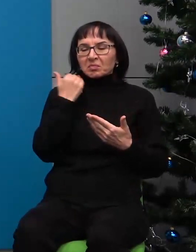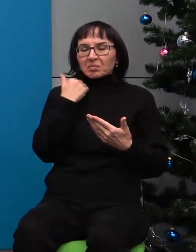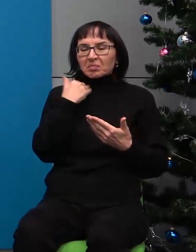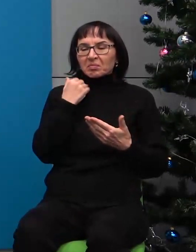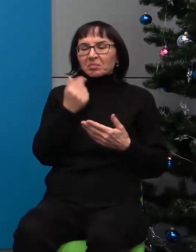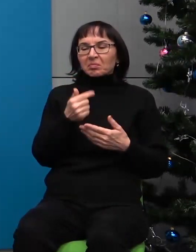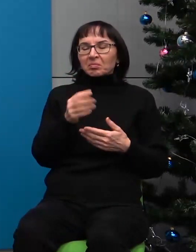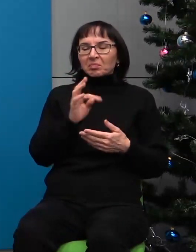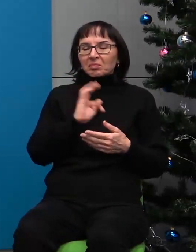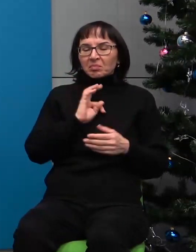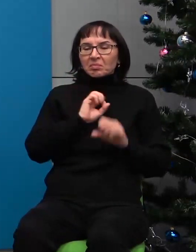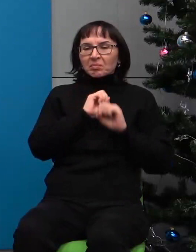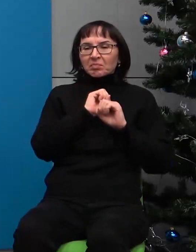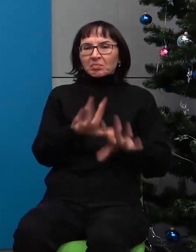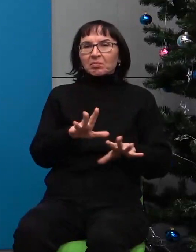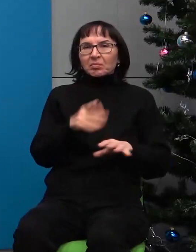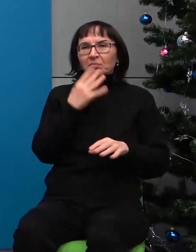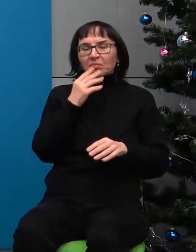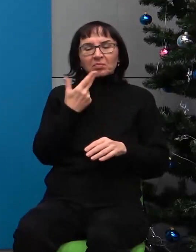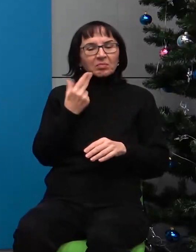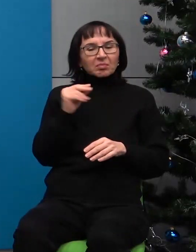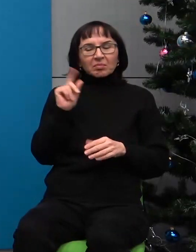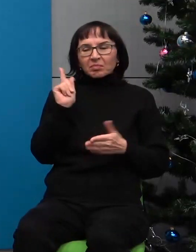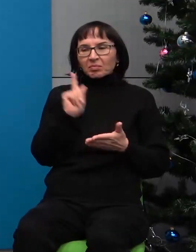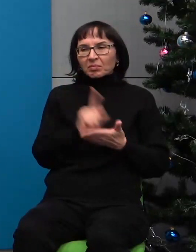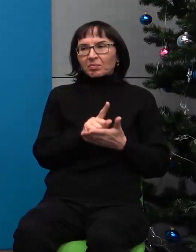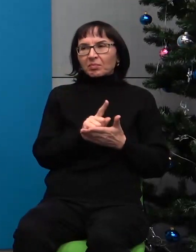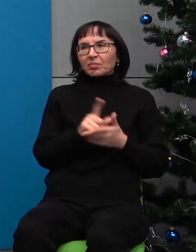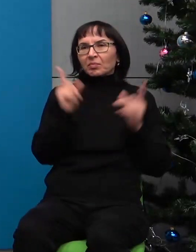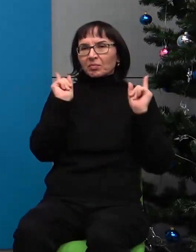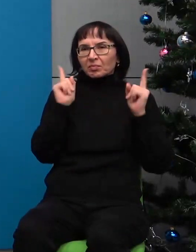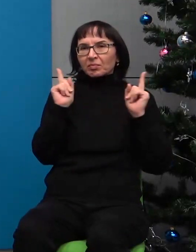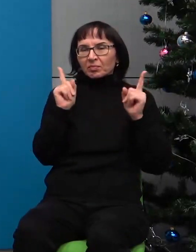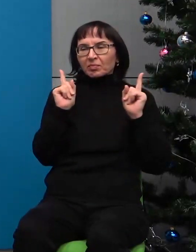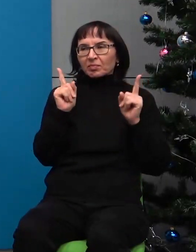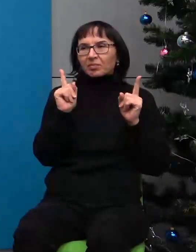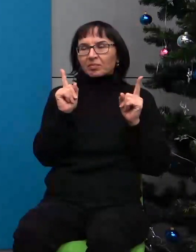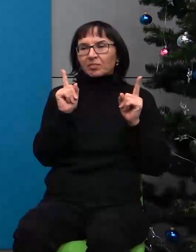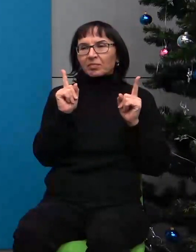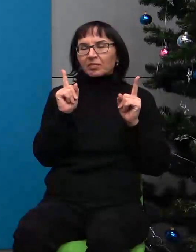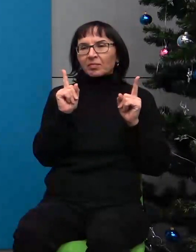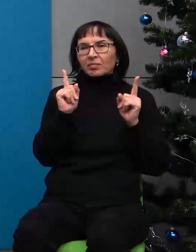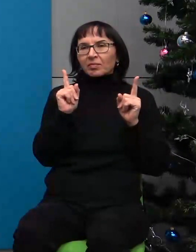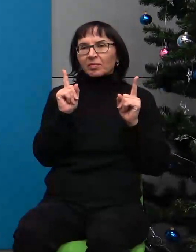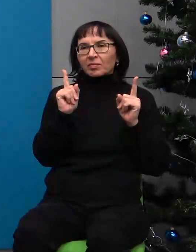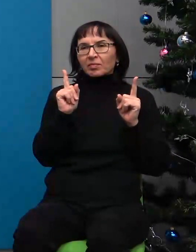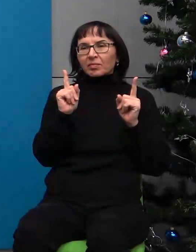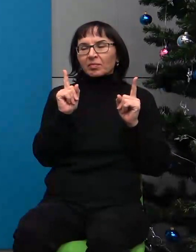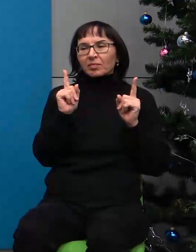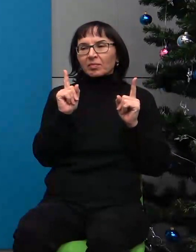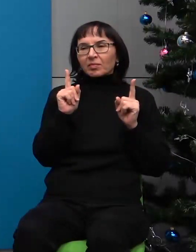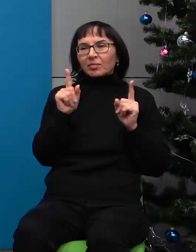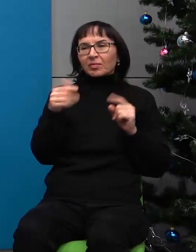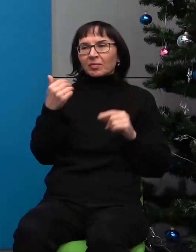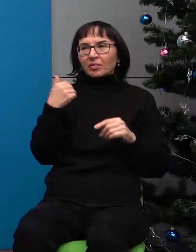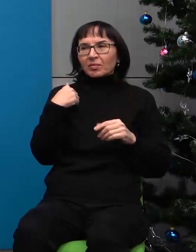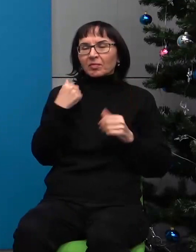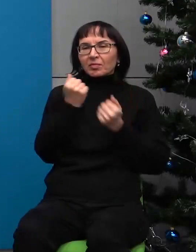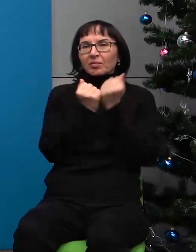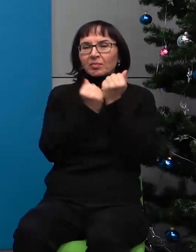Też mówił, że się nie da, jak w baśni. No uważaj, bo tam smog, prawda. I wiesz pan co, tam była serda papierów